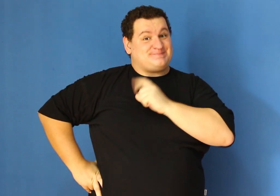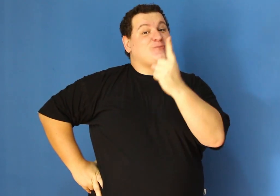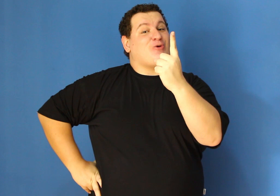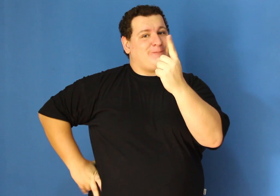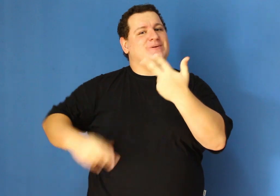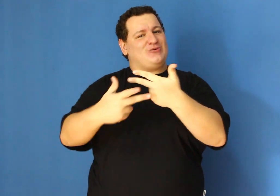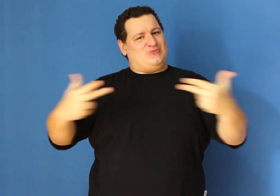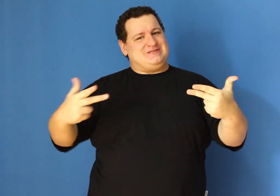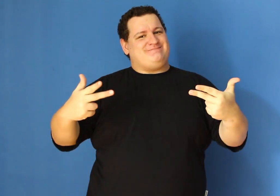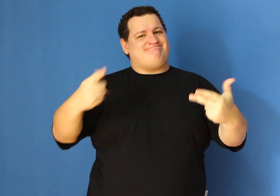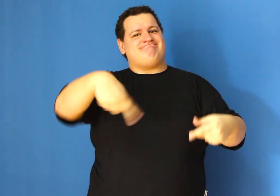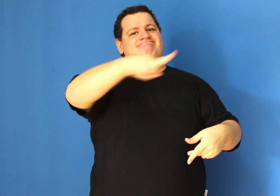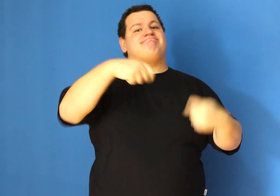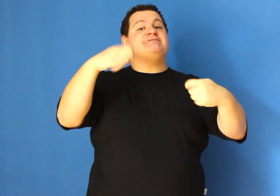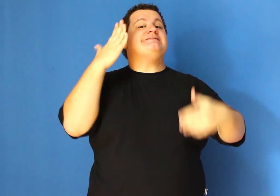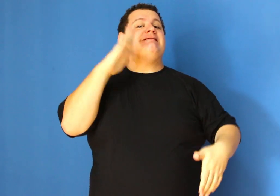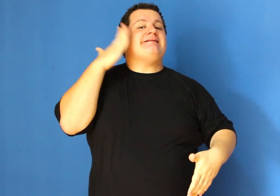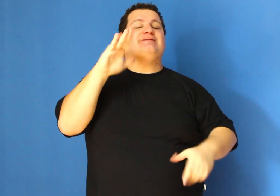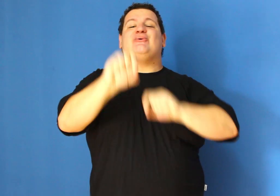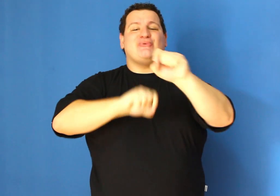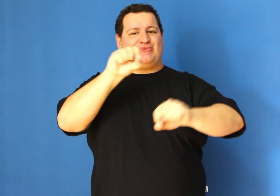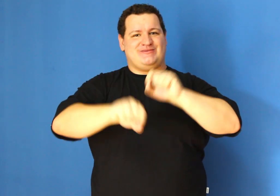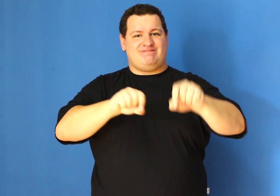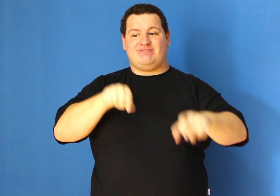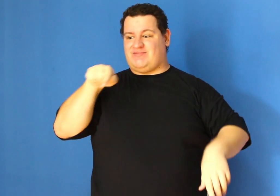Tem uma coisa que precisamos saber.